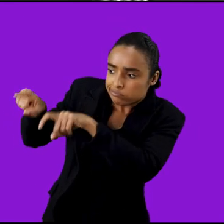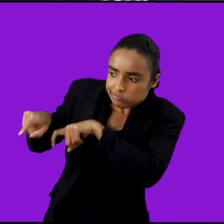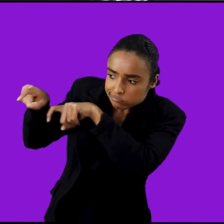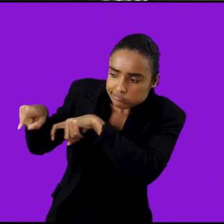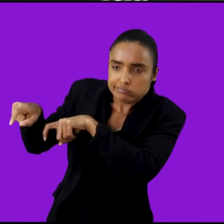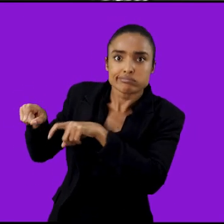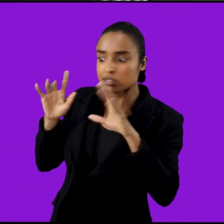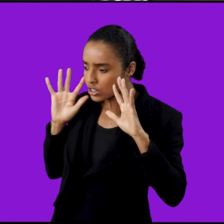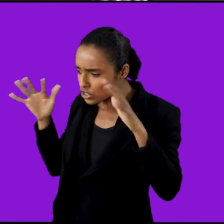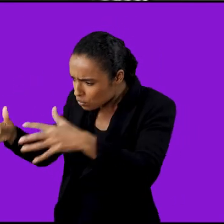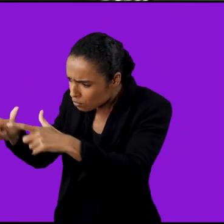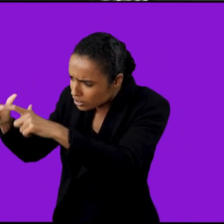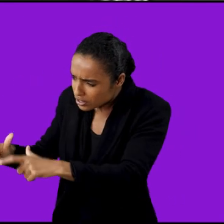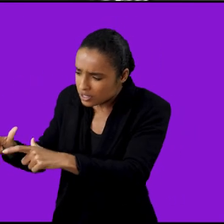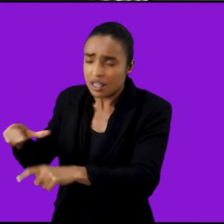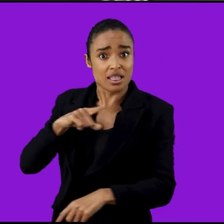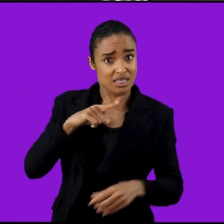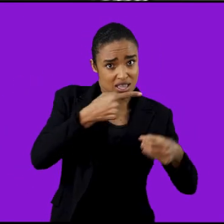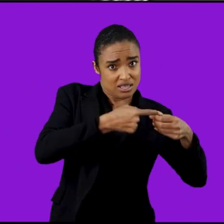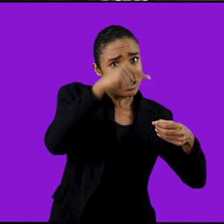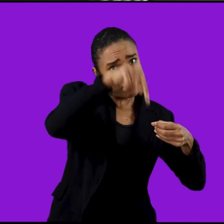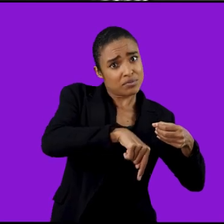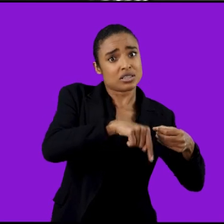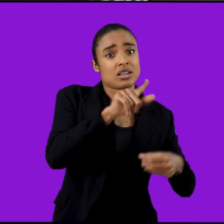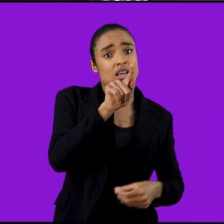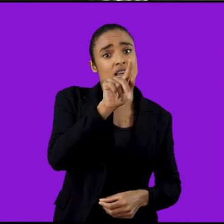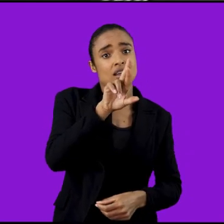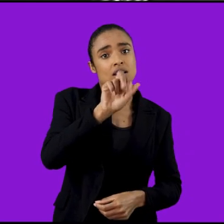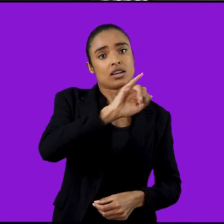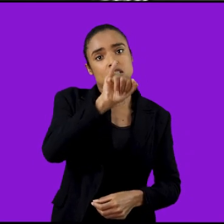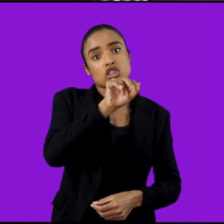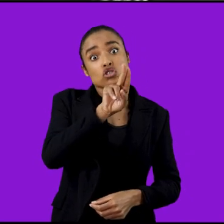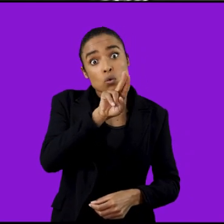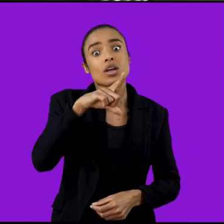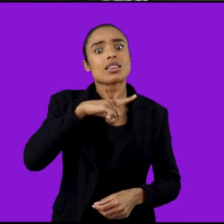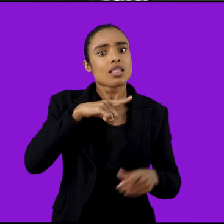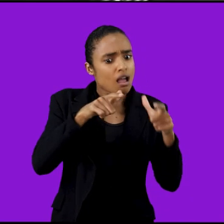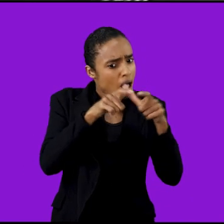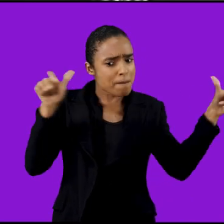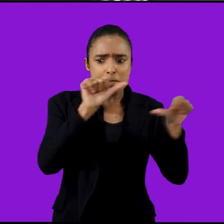Não Nos grandes centros urbanos estruturados. É a gente olhar. Um território em São Paulo que tem muita inovação social é Grajaú..